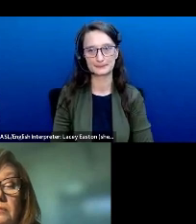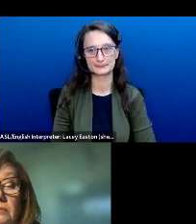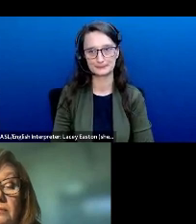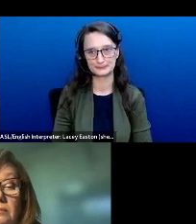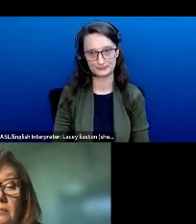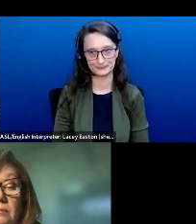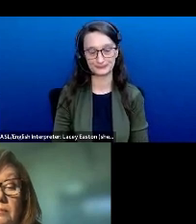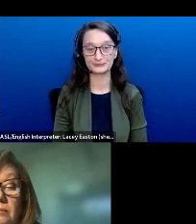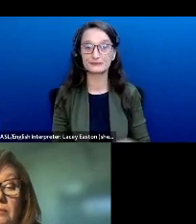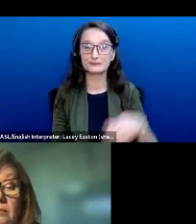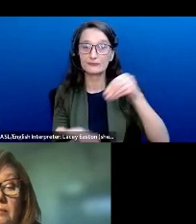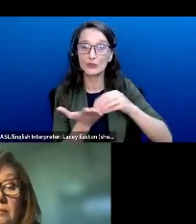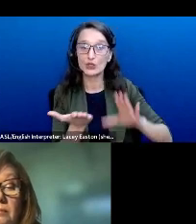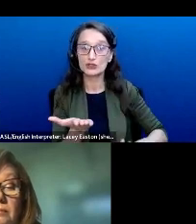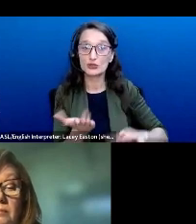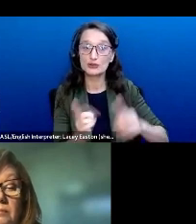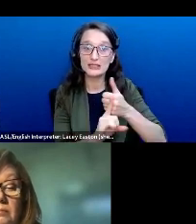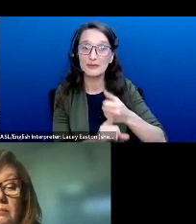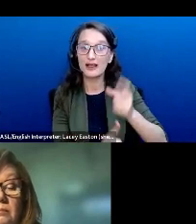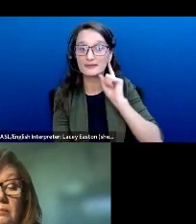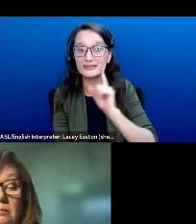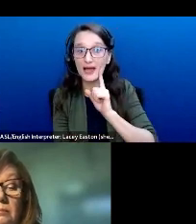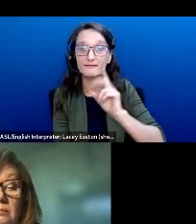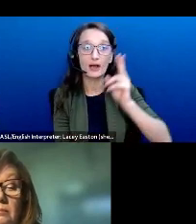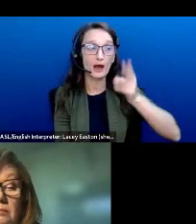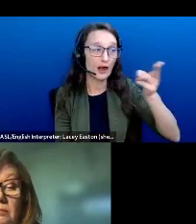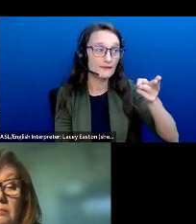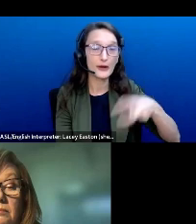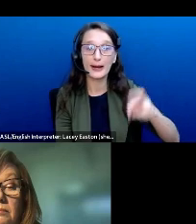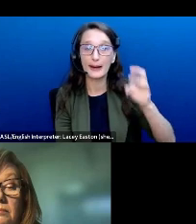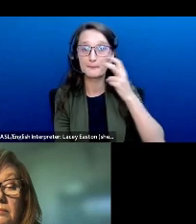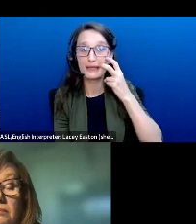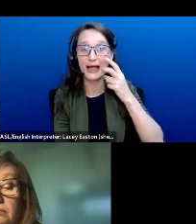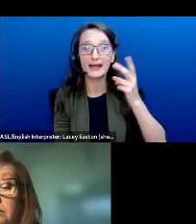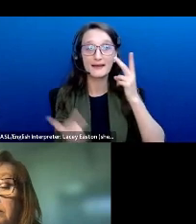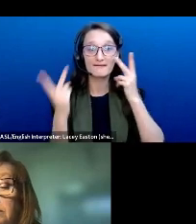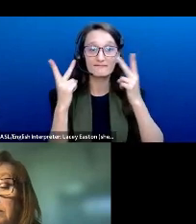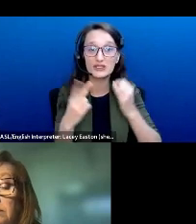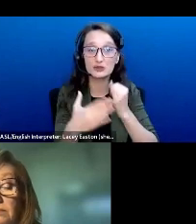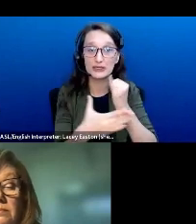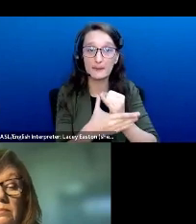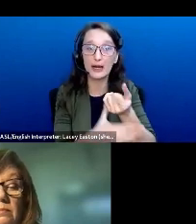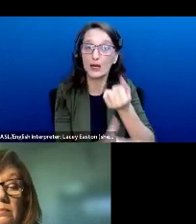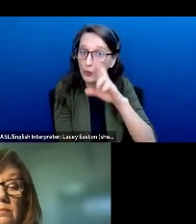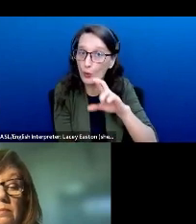estudiantes sordos, con impedimento de audición, ciegos, con discapacidad visual o sordos y ciegos. ¿Cuáles son